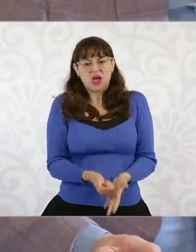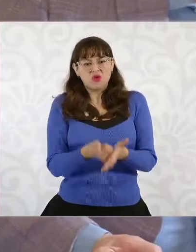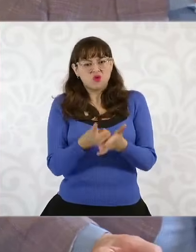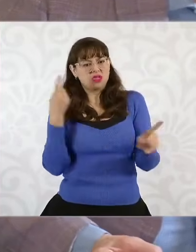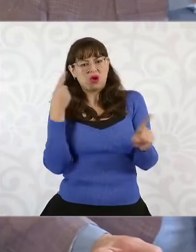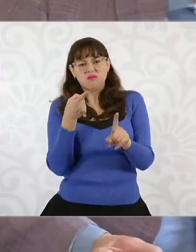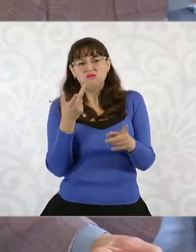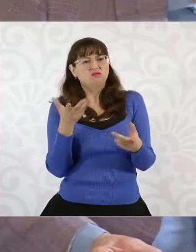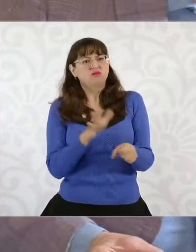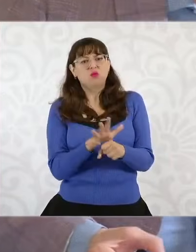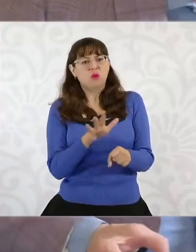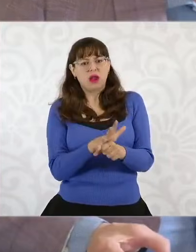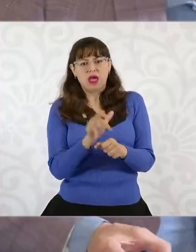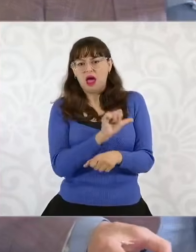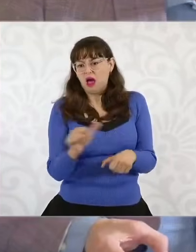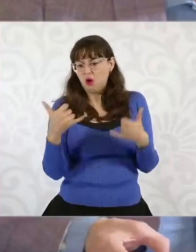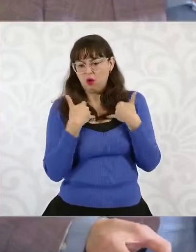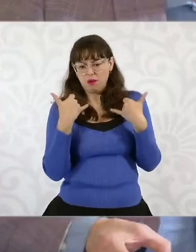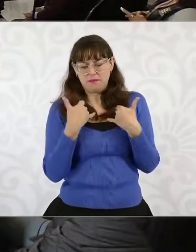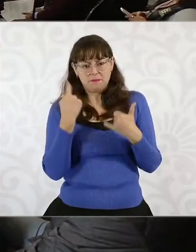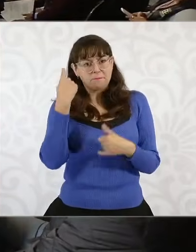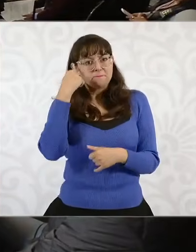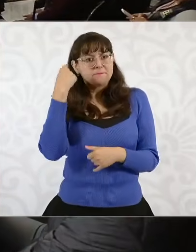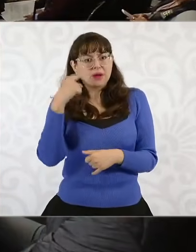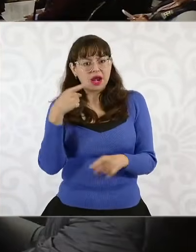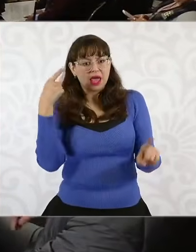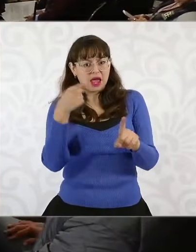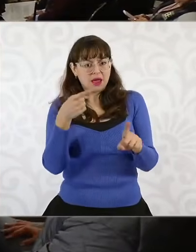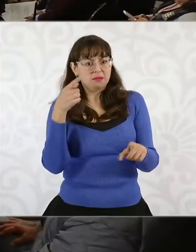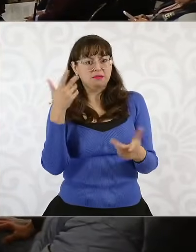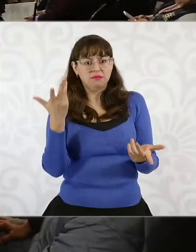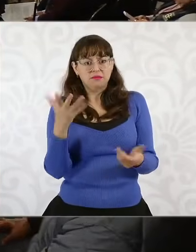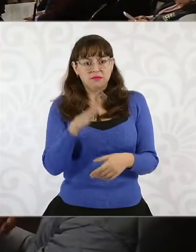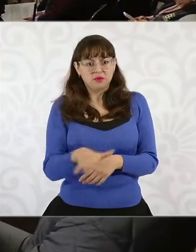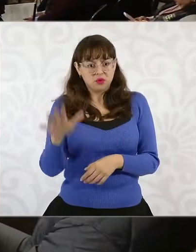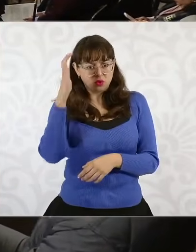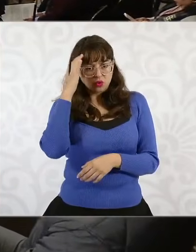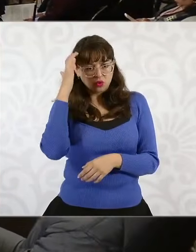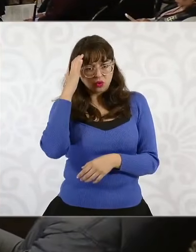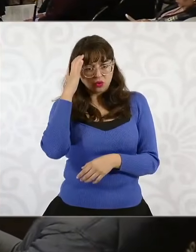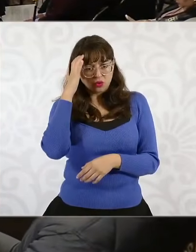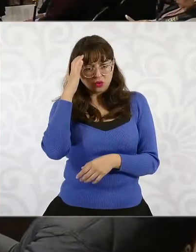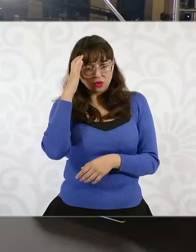compartirles este legado y la grandeza de México. Eh, puede venir el director de Lina, Omar Vázquez.